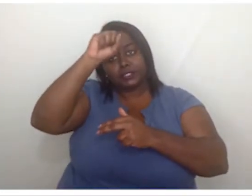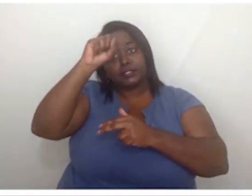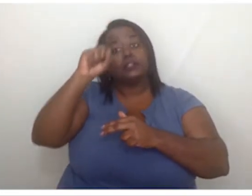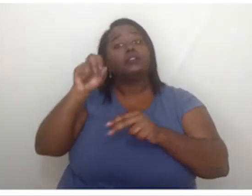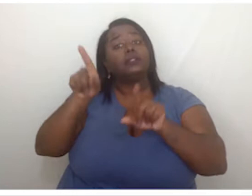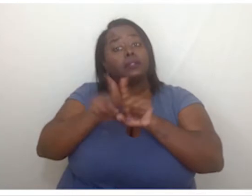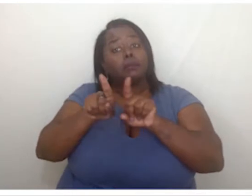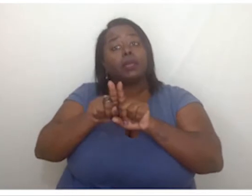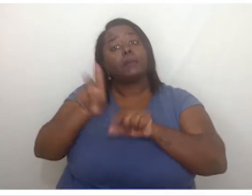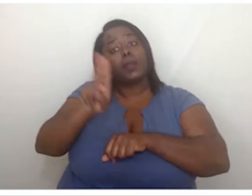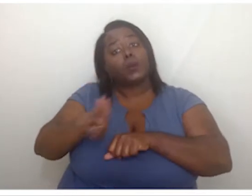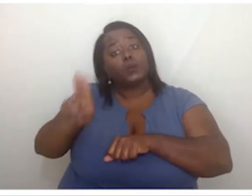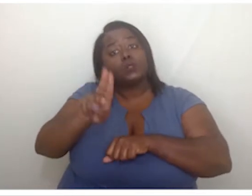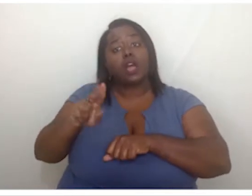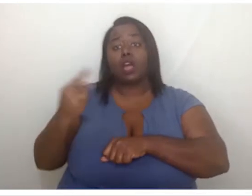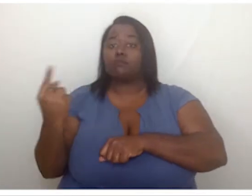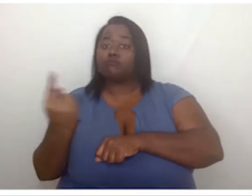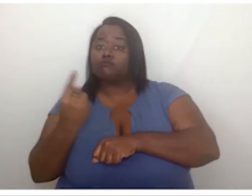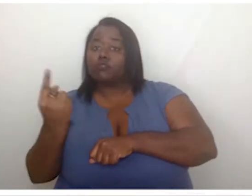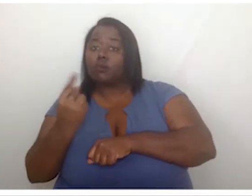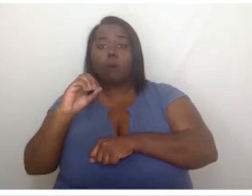o junto con su grupo de pares.